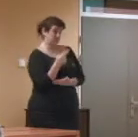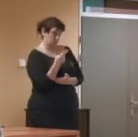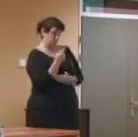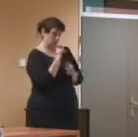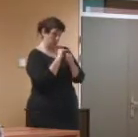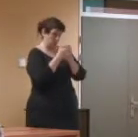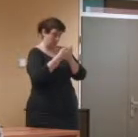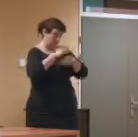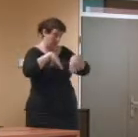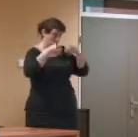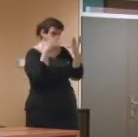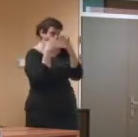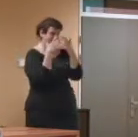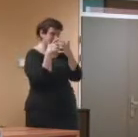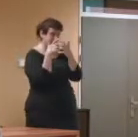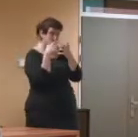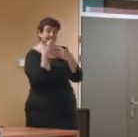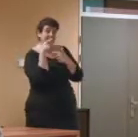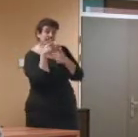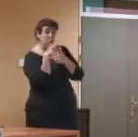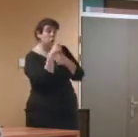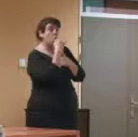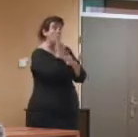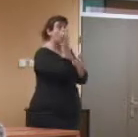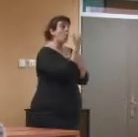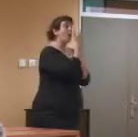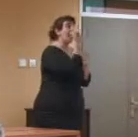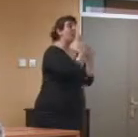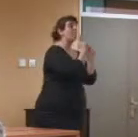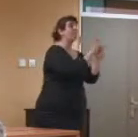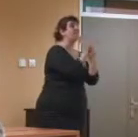podríamos tener 5 museos Guggenheim de Bilbao aquí, o podríamos